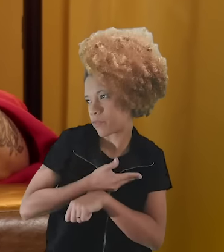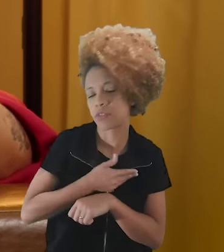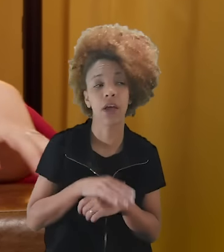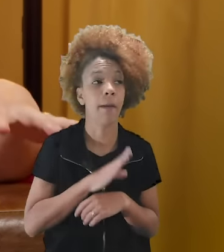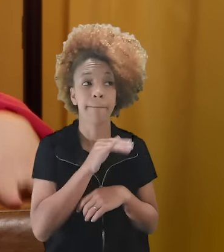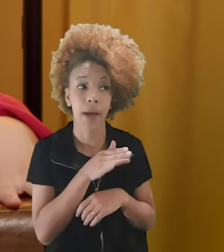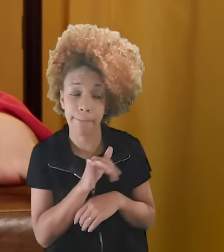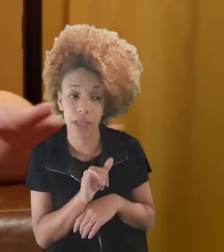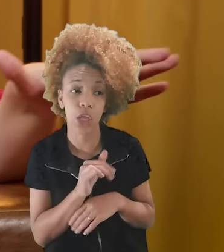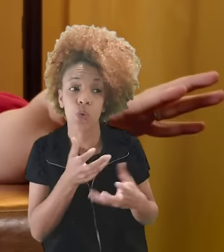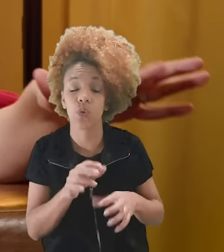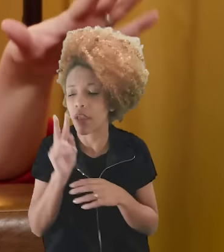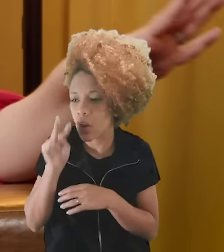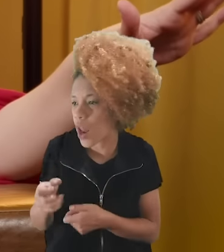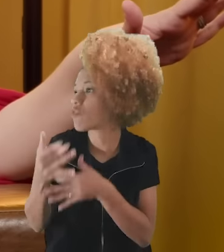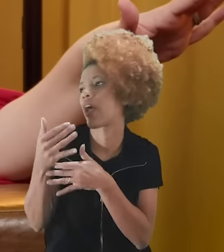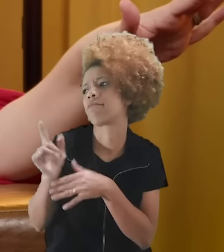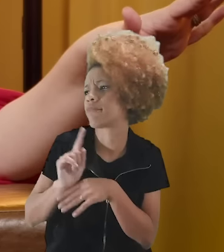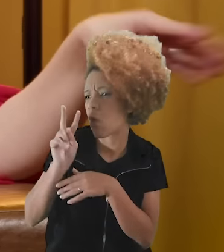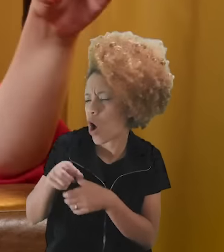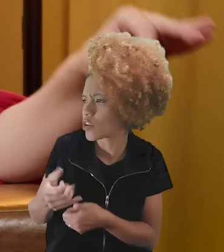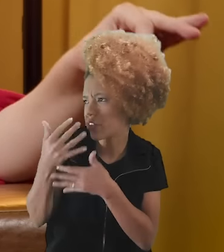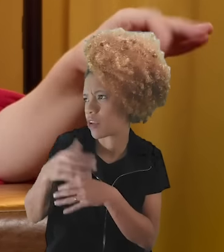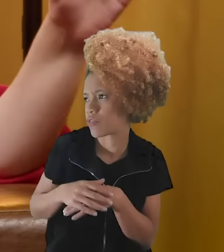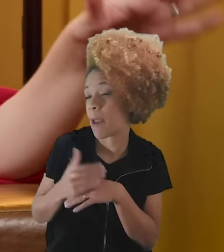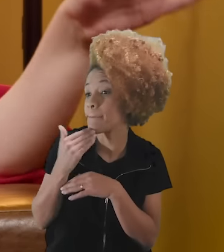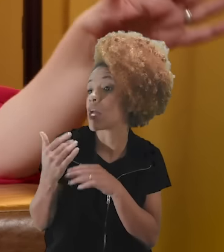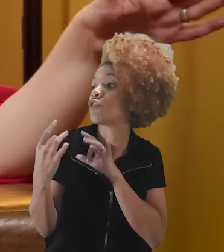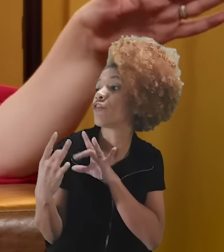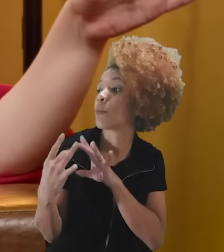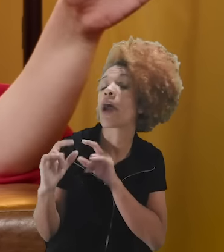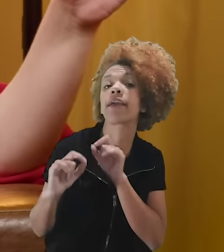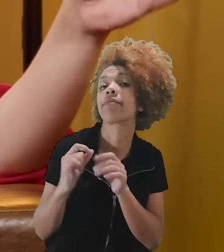Babi eu não quero que você olhe chat você não olha chat não olha chat você pede feedback para quem tá